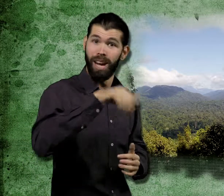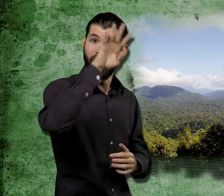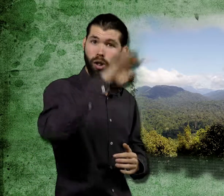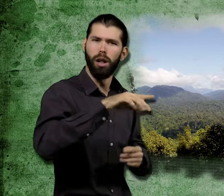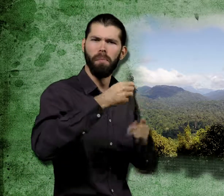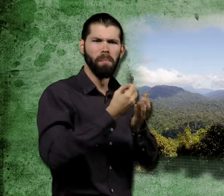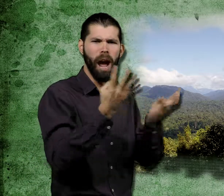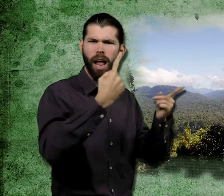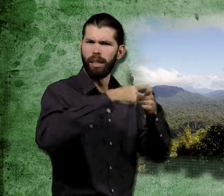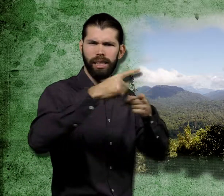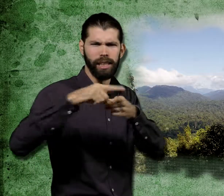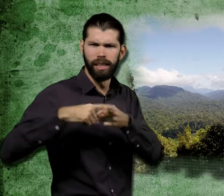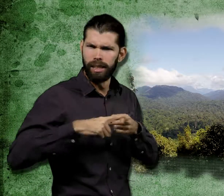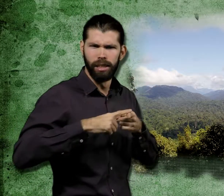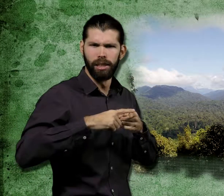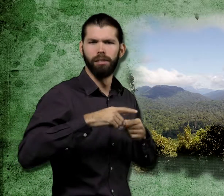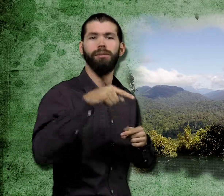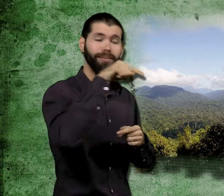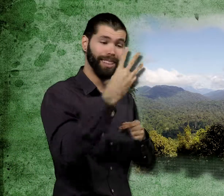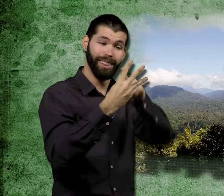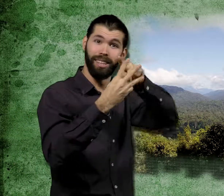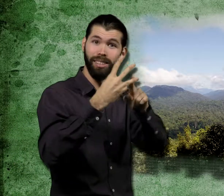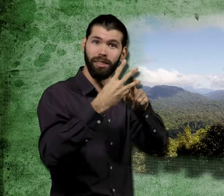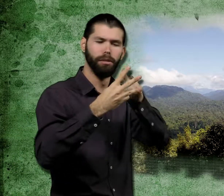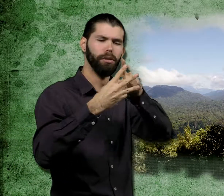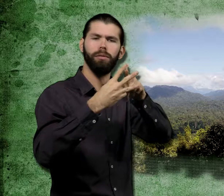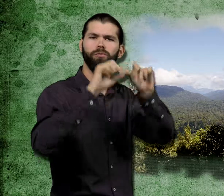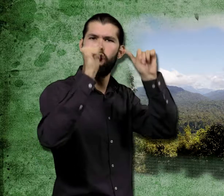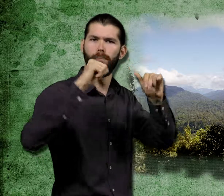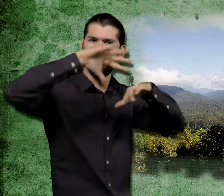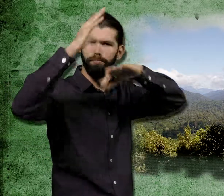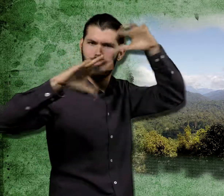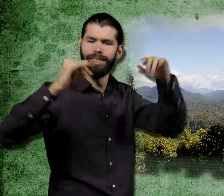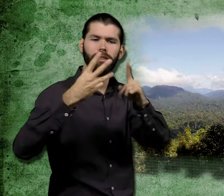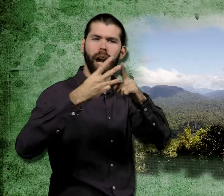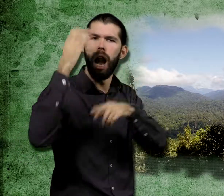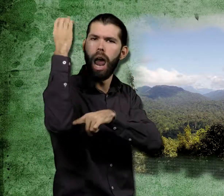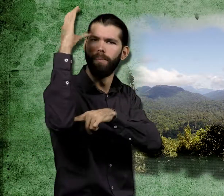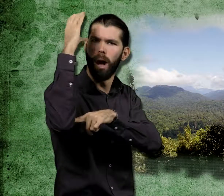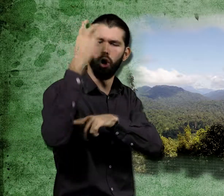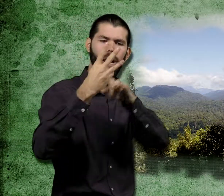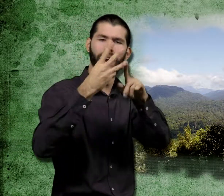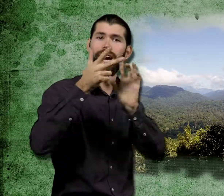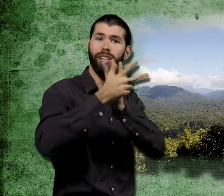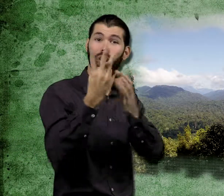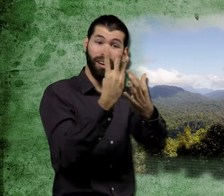Les característiques orogràfiques, climatològiques i històriques de Catalunya